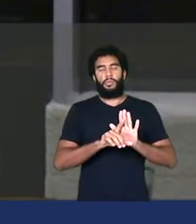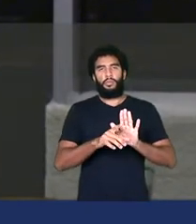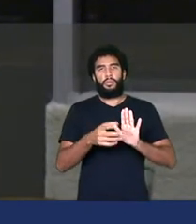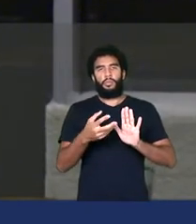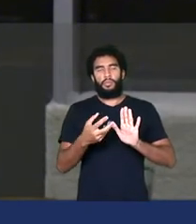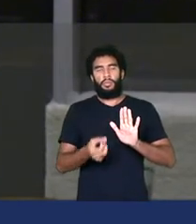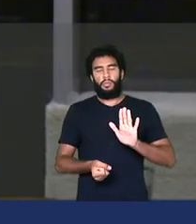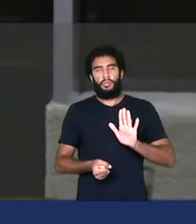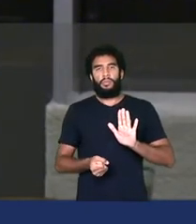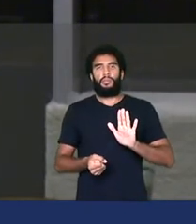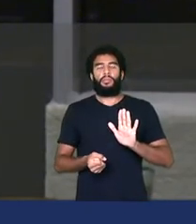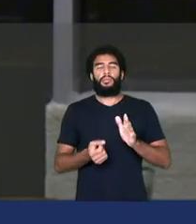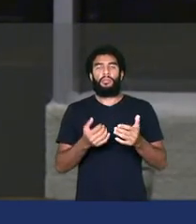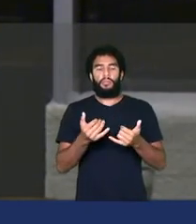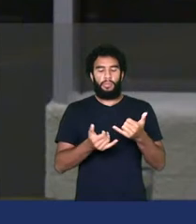APROVAÇÃO E A LEGALIZAÇÃO DOS JOGOS E APOSTAS, É